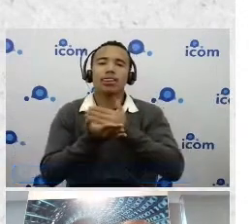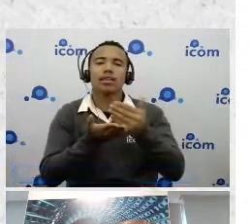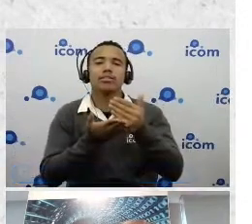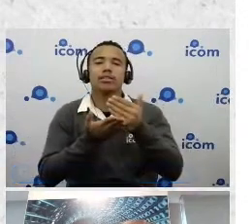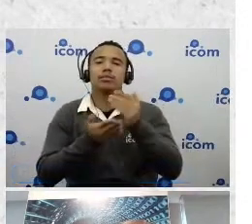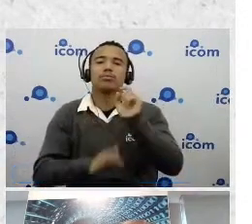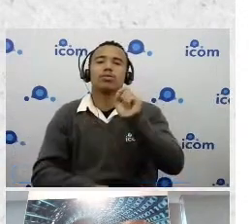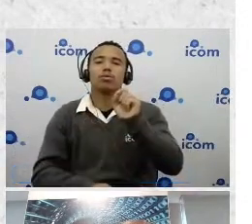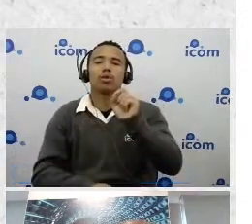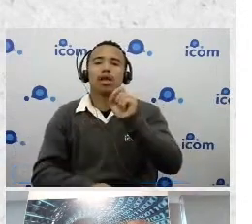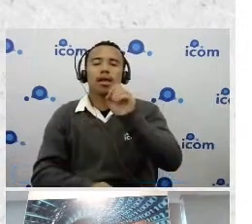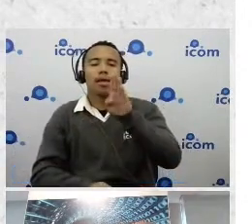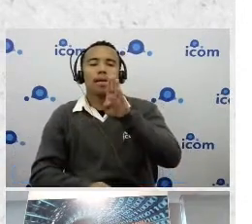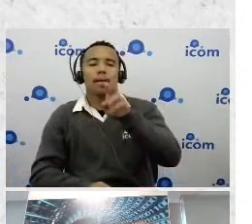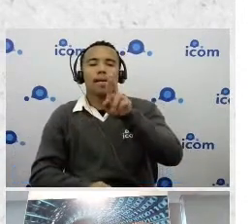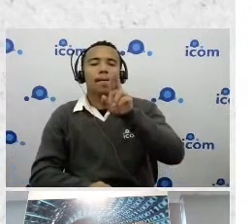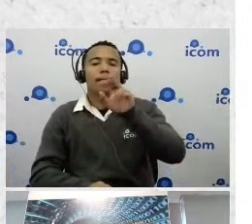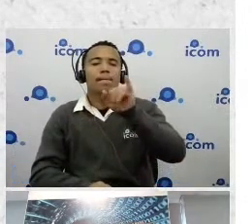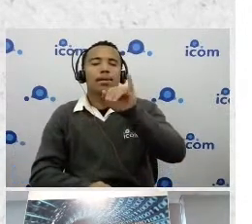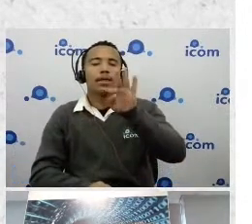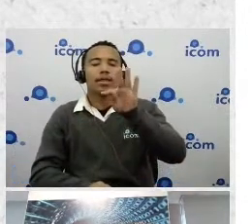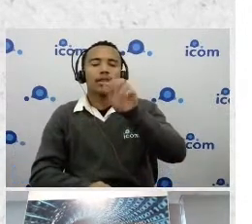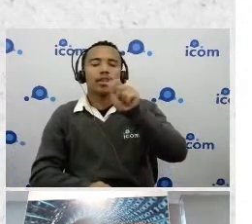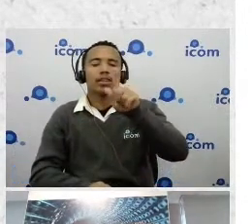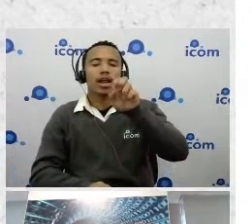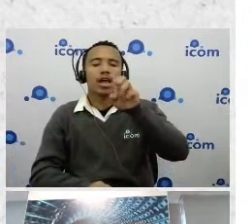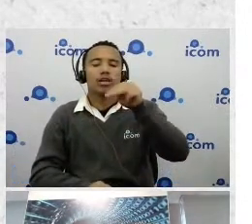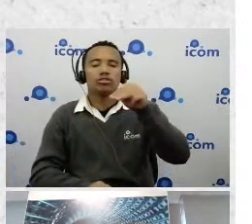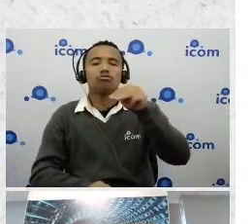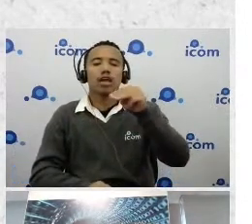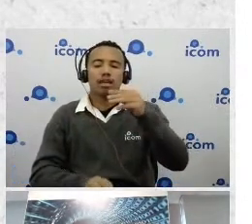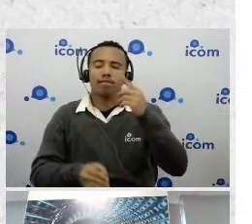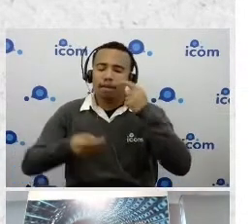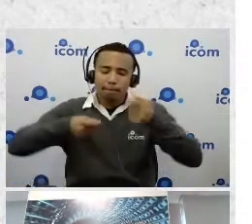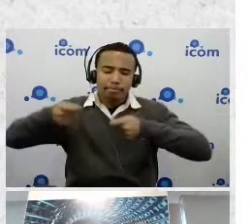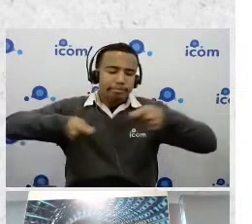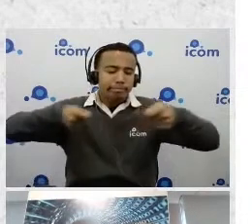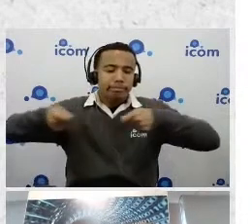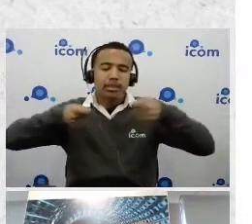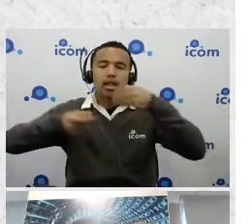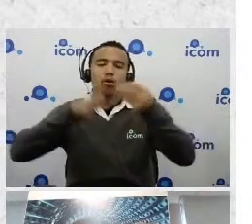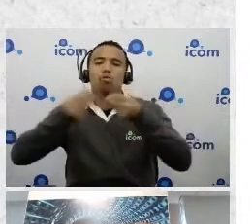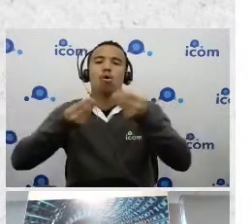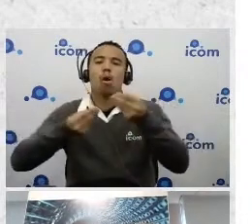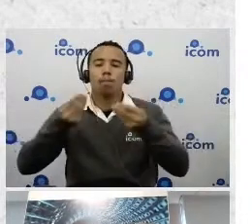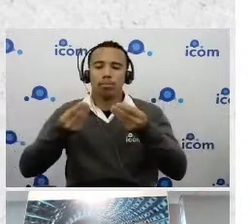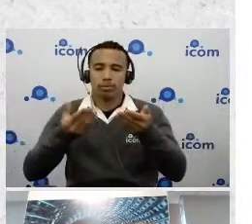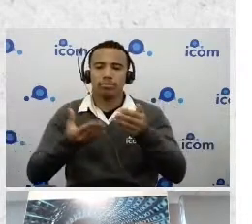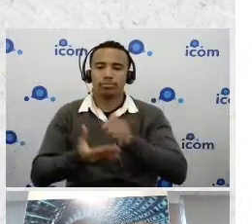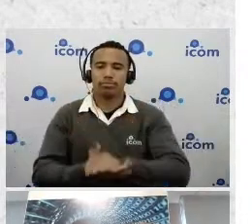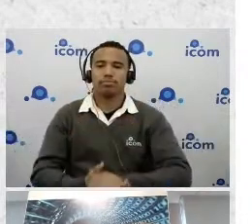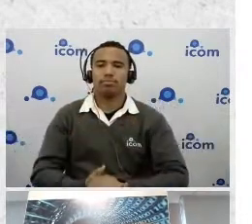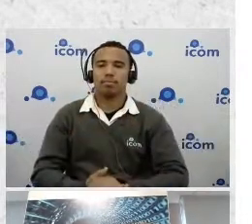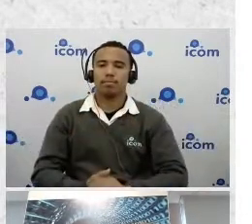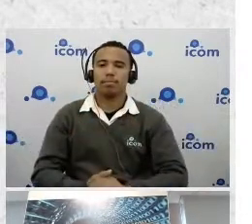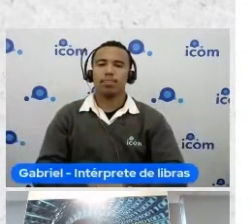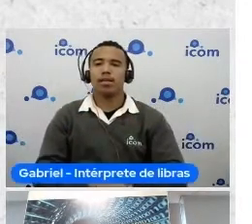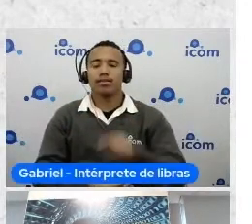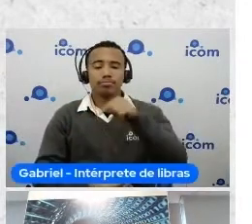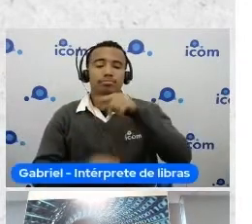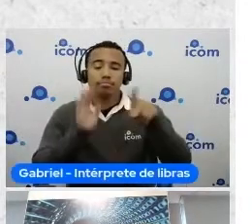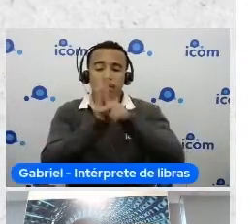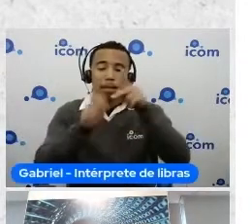primária, o peneiramento a seco, e a britagem secundária. Na mina realizada por frota interna,